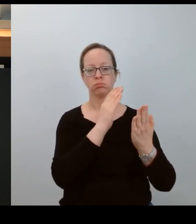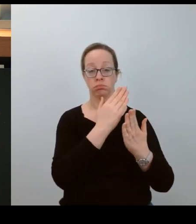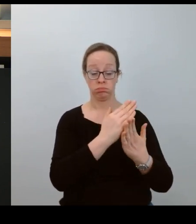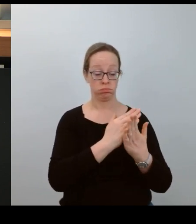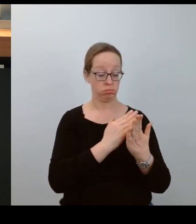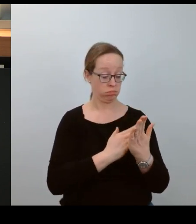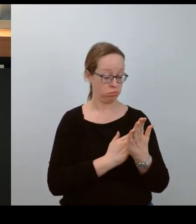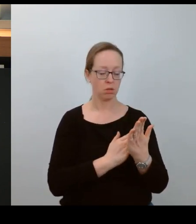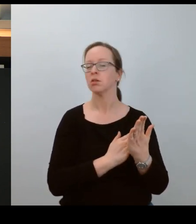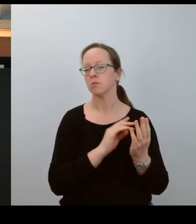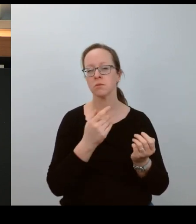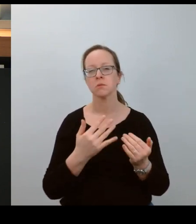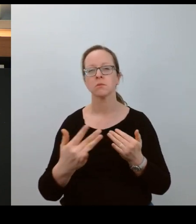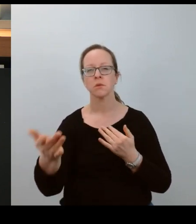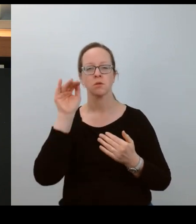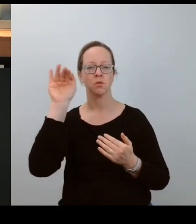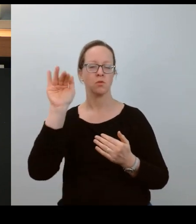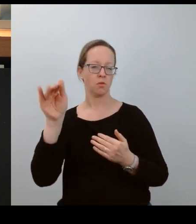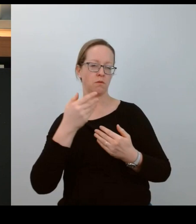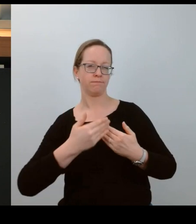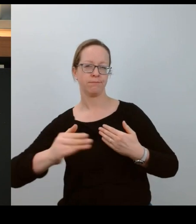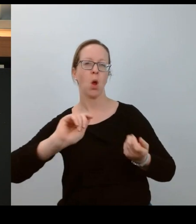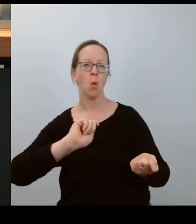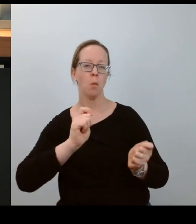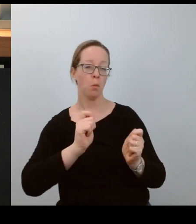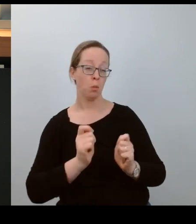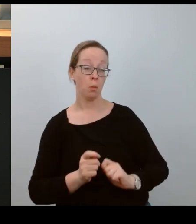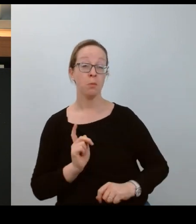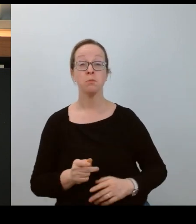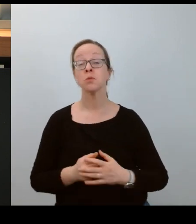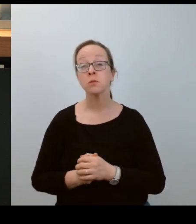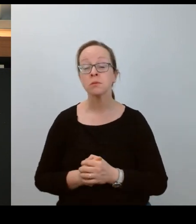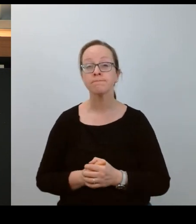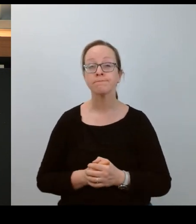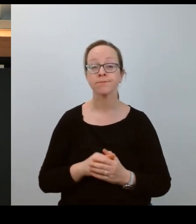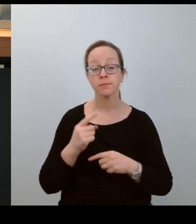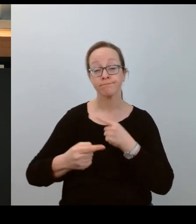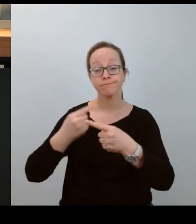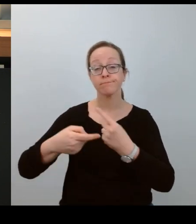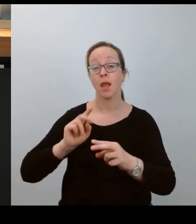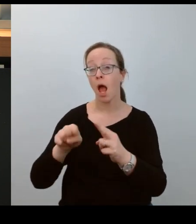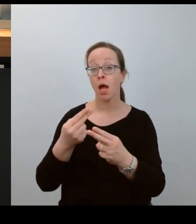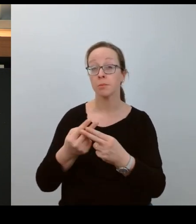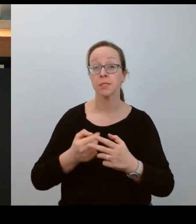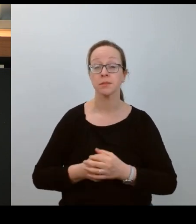Auch schon 2020 erwähnt ist das Ringen um ein neues Transparenz- Gesetz für Berlin. Auch das hat Frau Kampp angesprochen